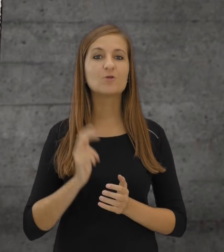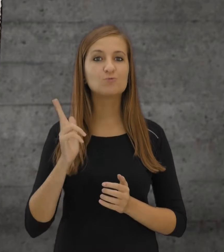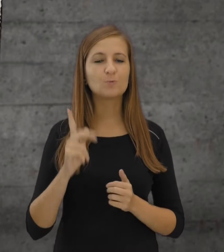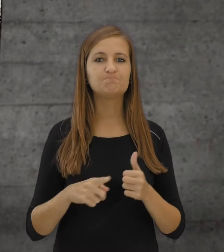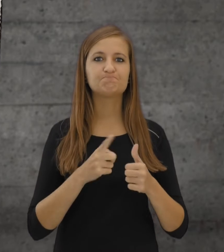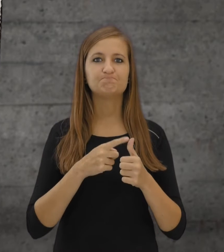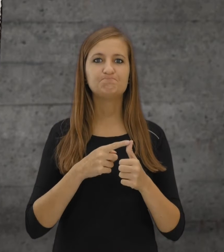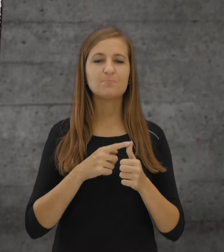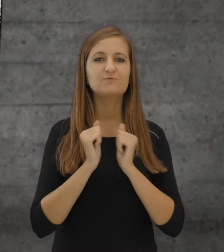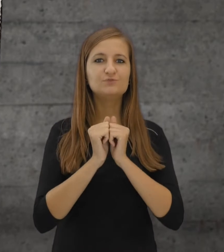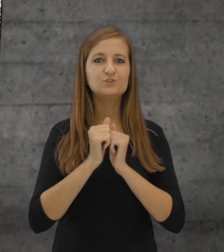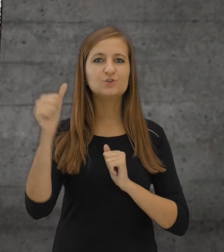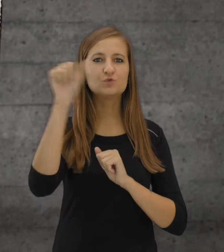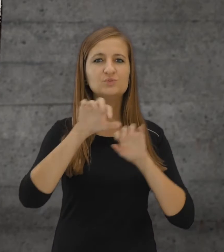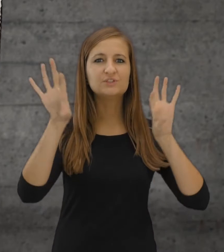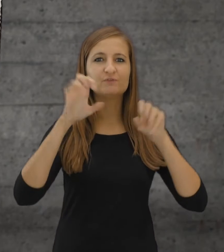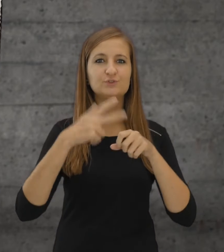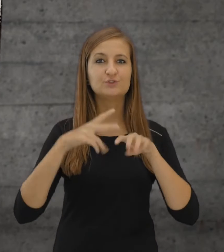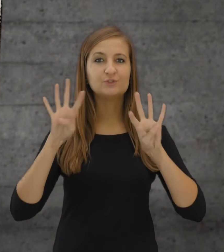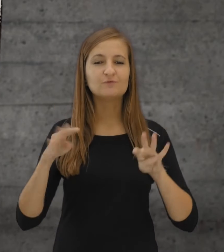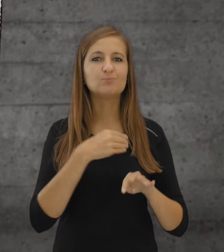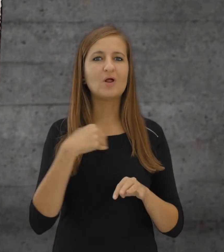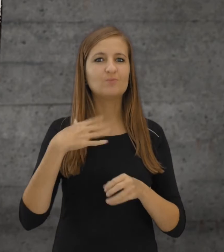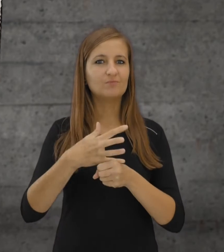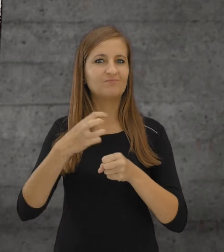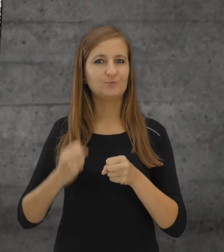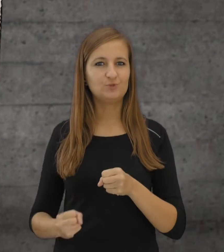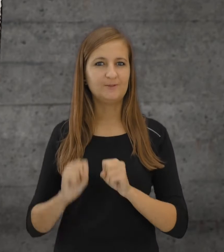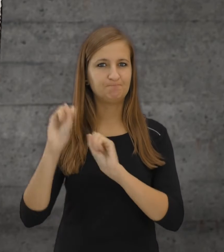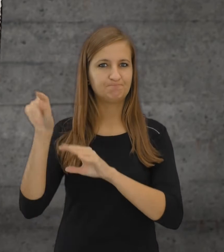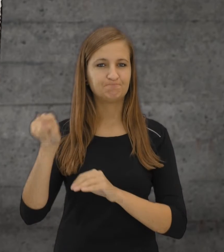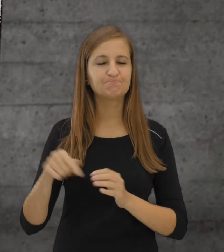Byli to jeńcy wojska polskiego z września 1939 roku.